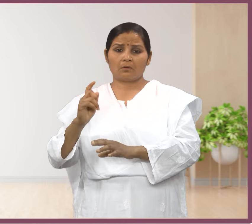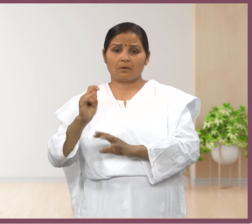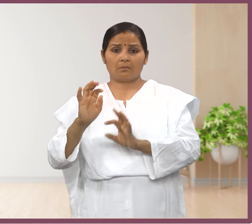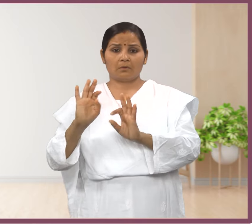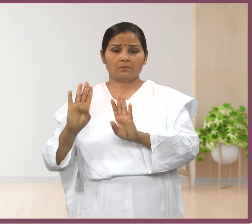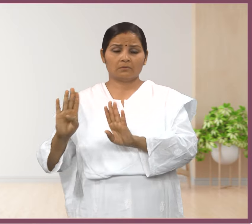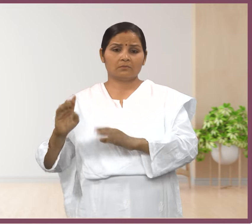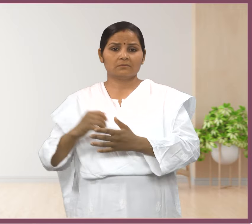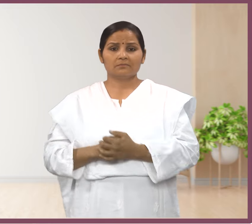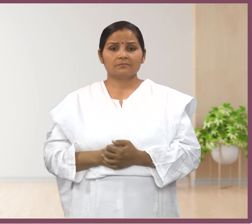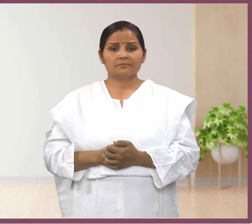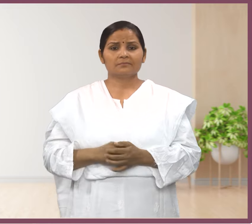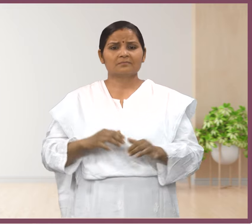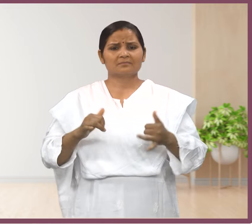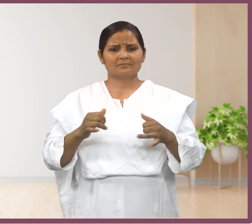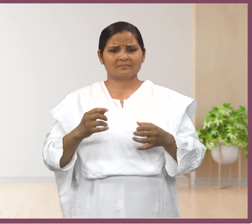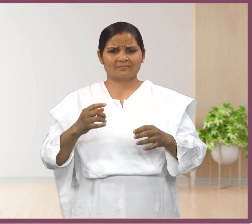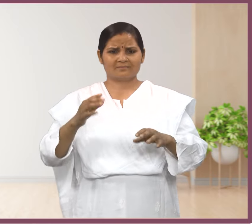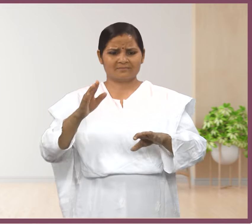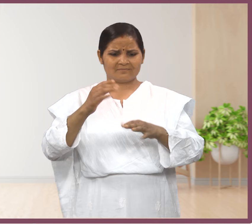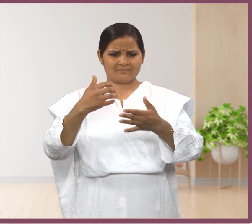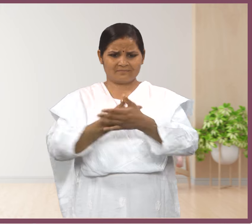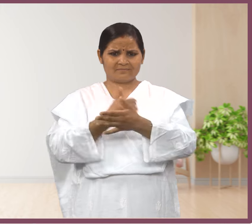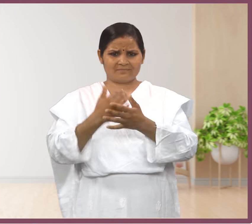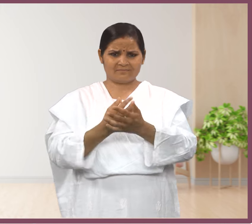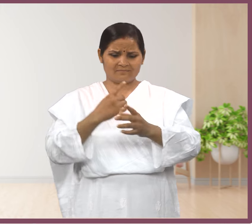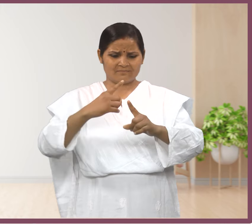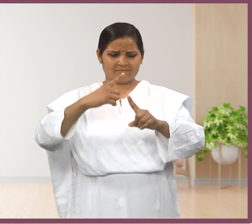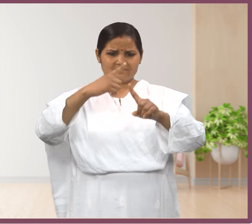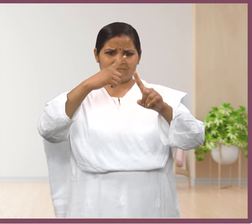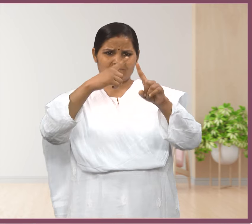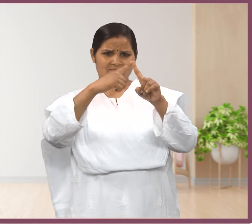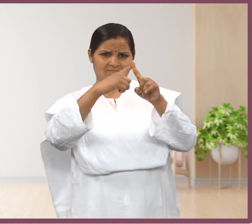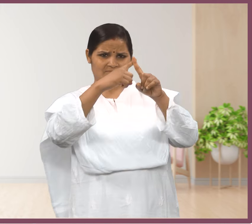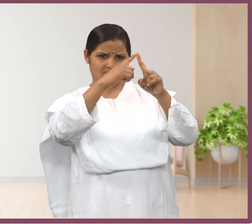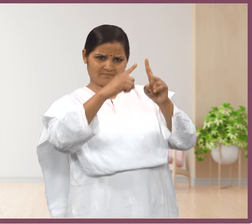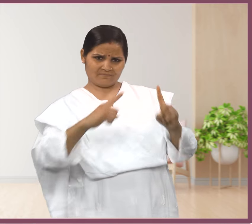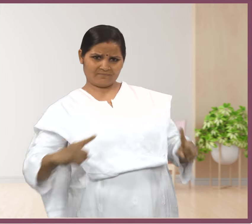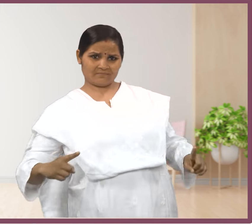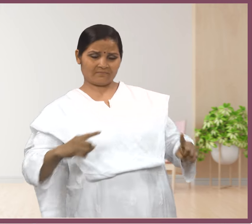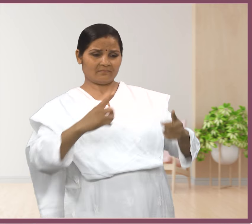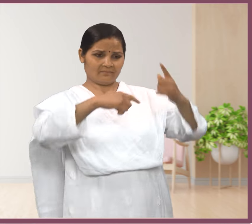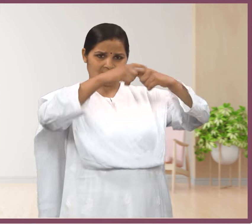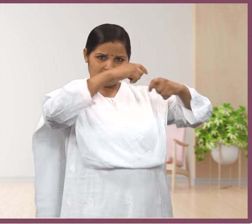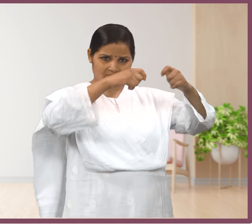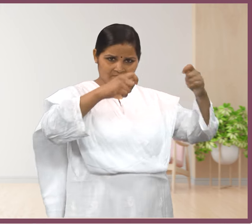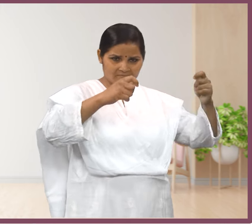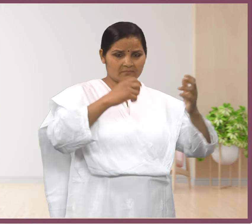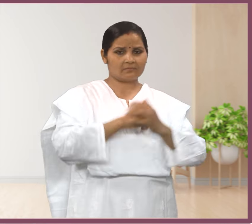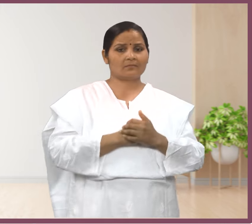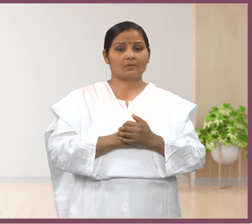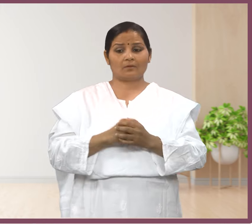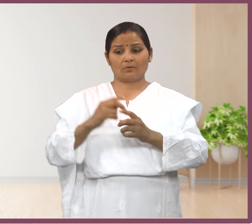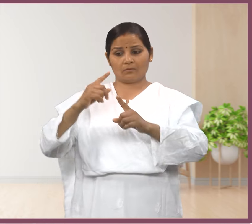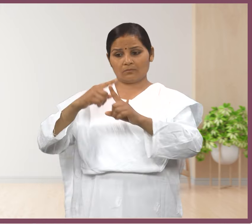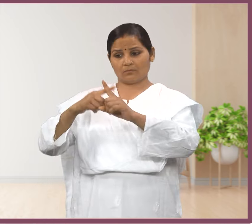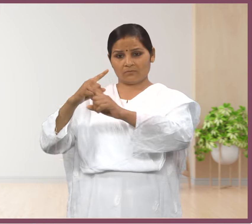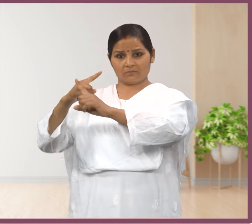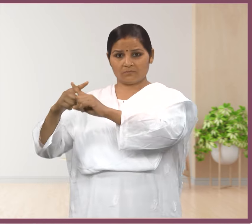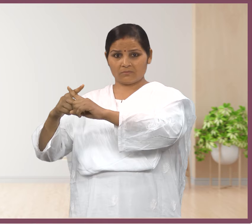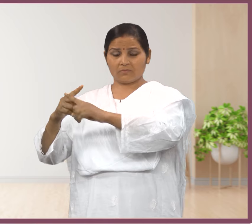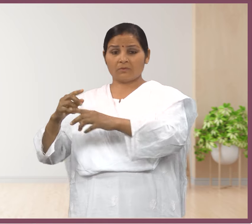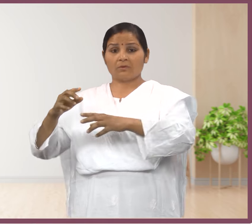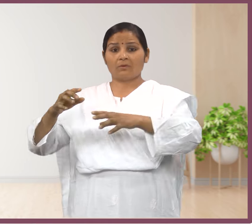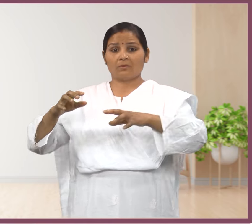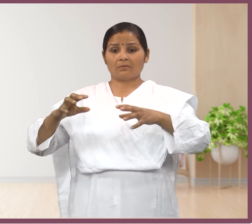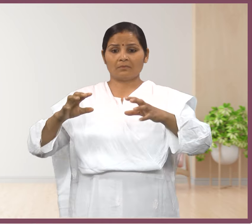అతను ఏమి చేసేవాడంటే, రెండు కర్రలు పెట్టి వాటిపై తాడు కట్టి వాటిపై బైక్ నడిపేవాడు.